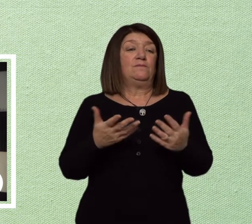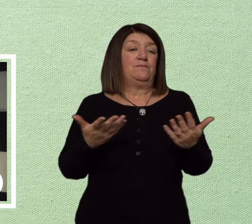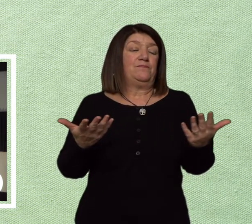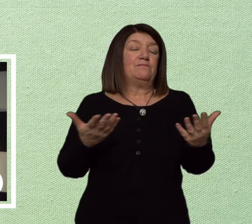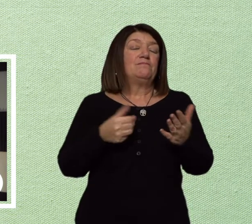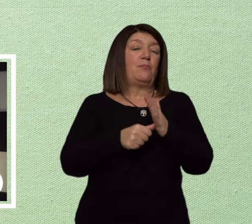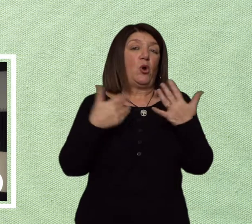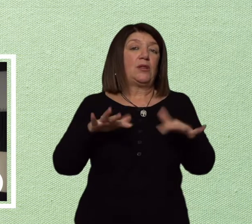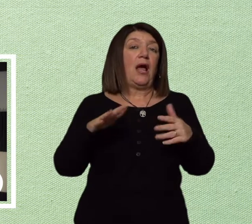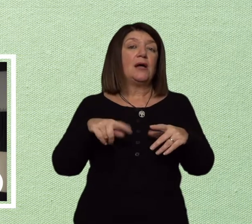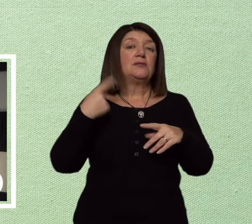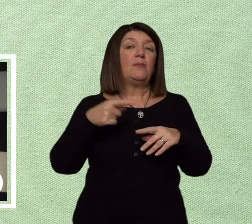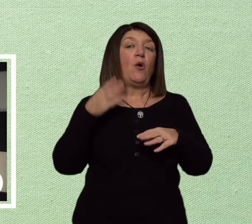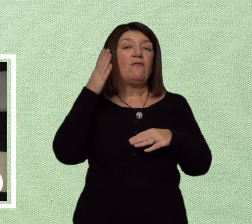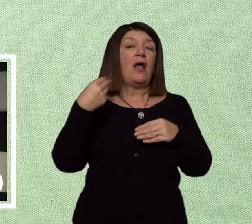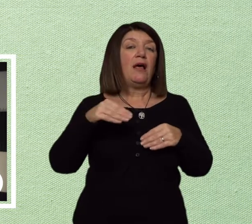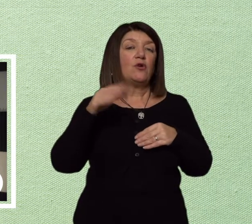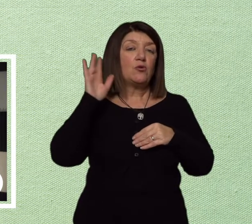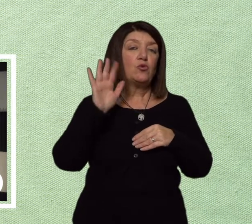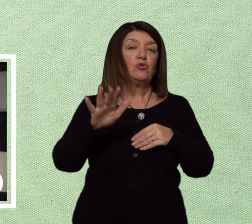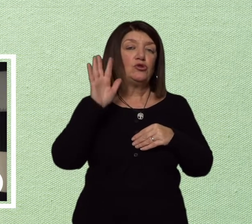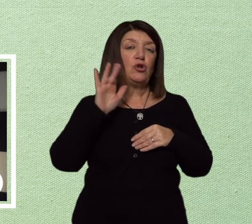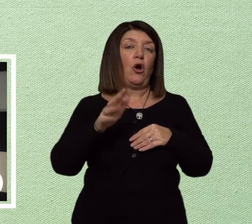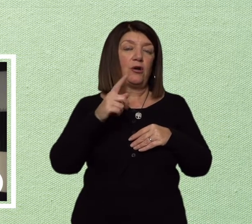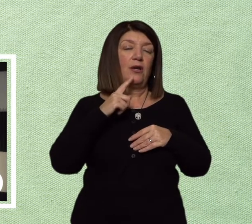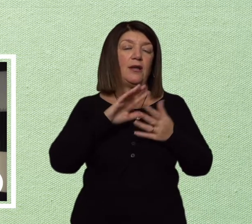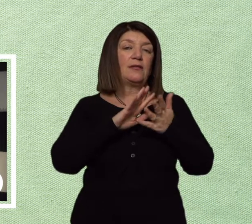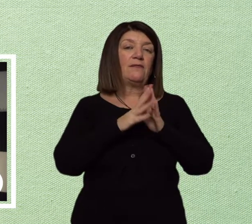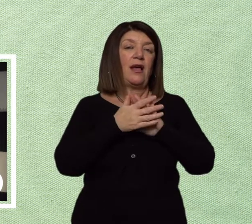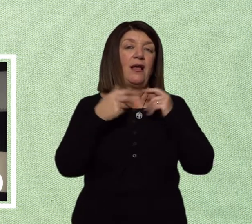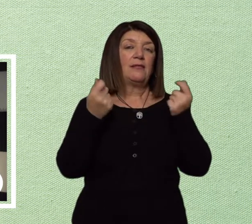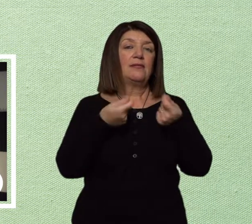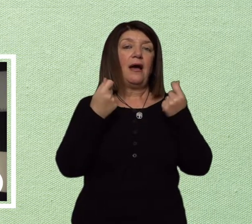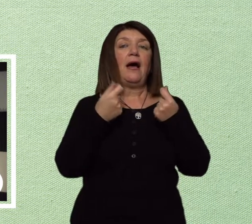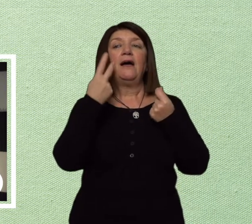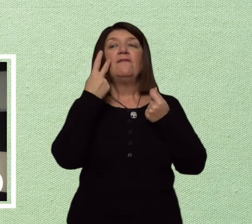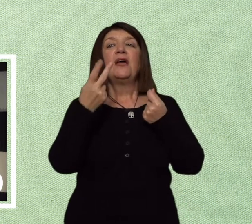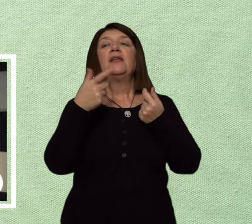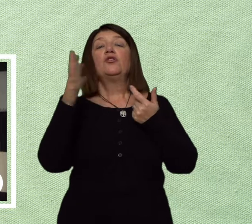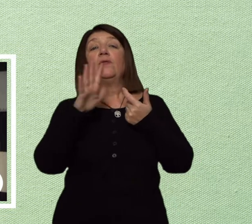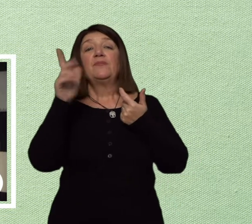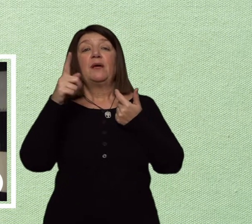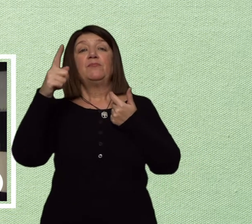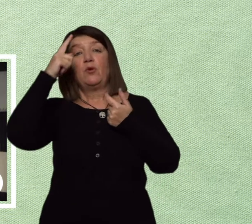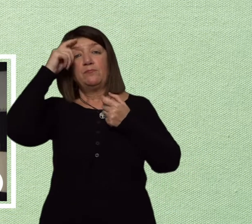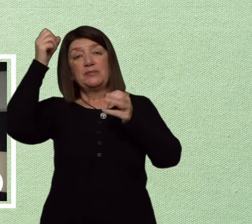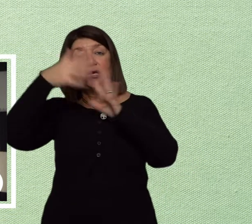avere la psicologa formata nella mediazione dei segni per esempio con la paziente non udente è